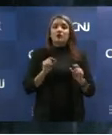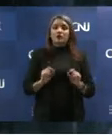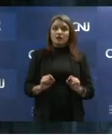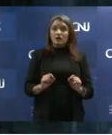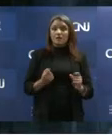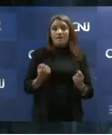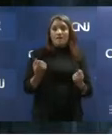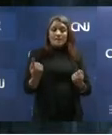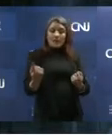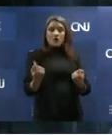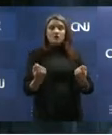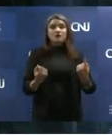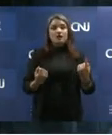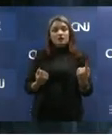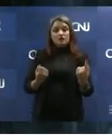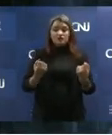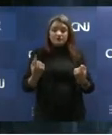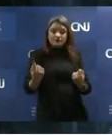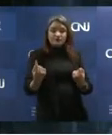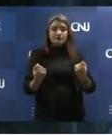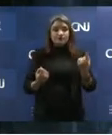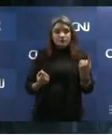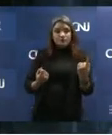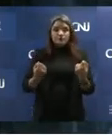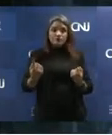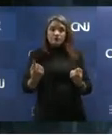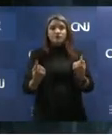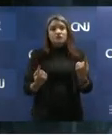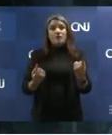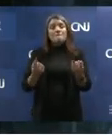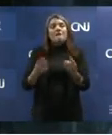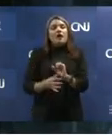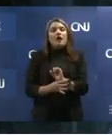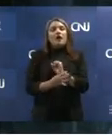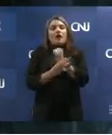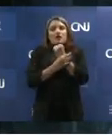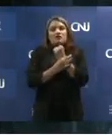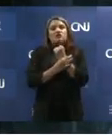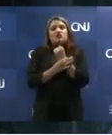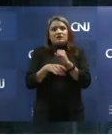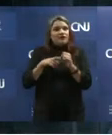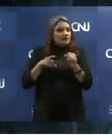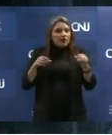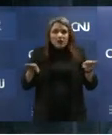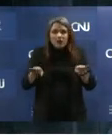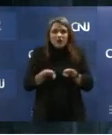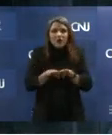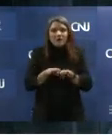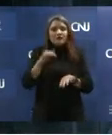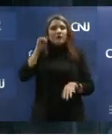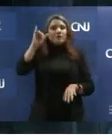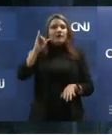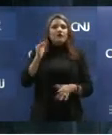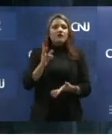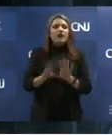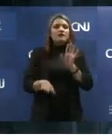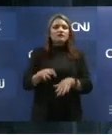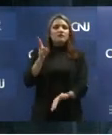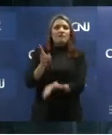para garantir a preponderância de forma alternada, para que não se perpetua em determinada classe em detrimento de outra.